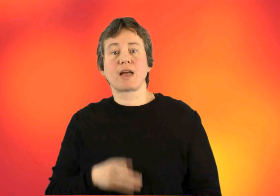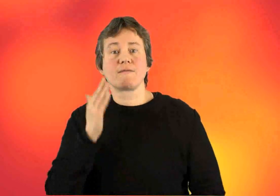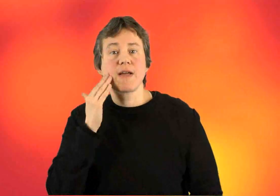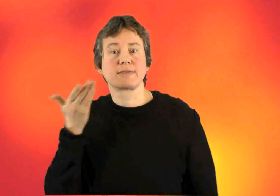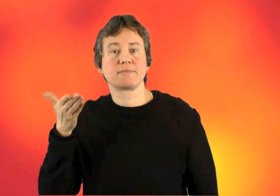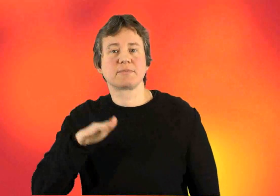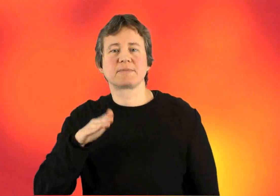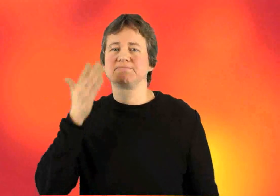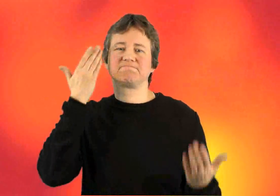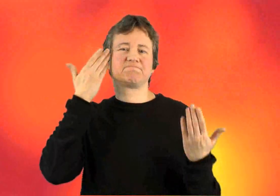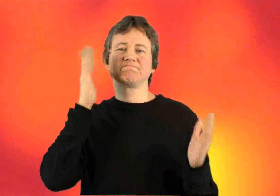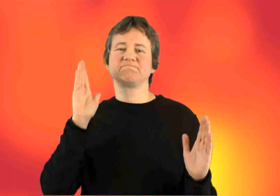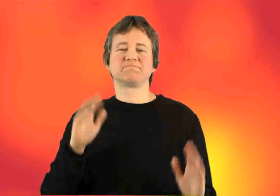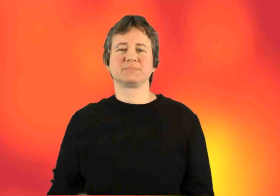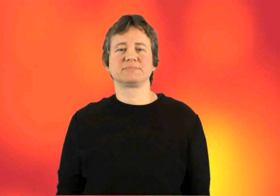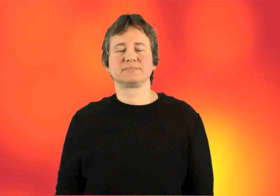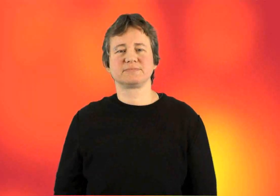Aber wann wir sterben, wissen wir nicht